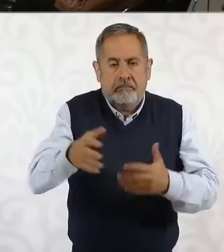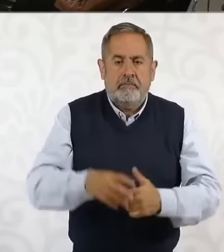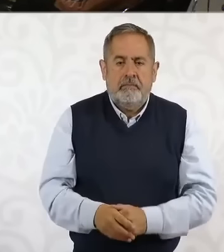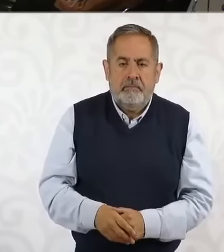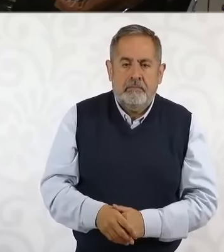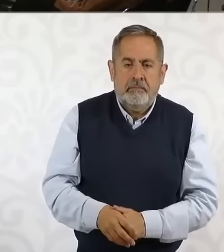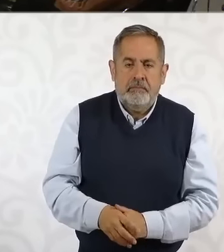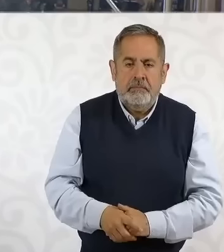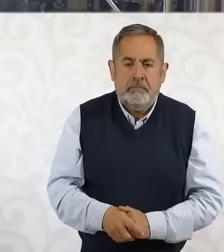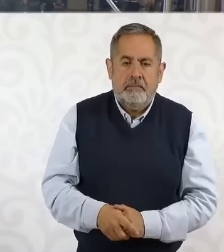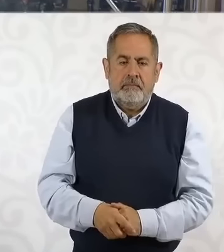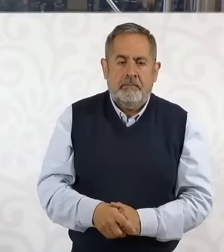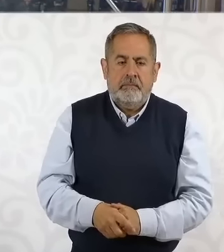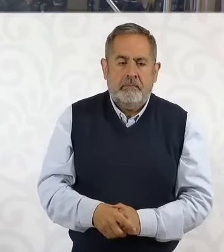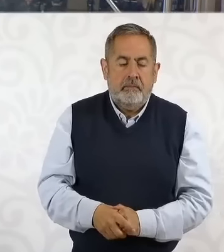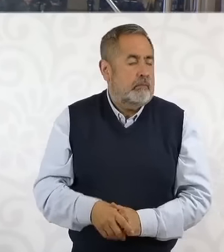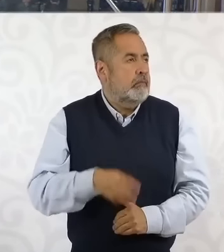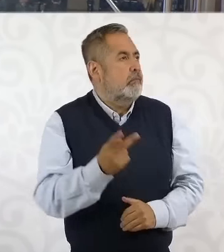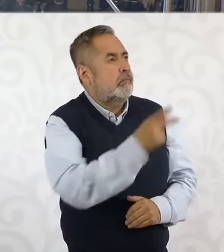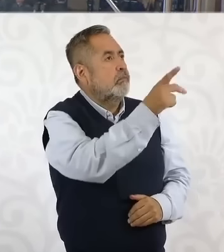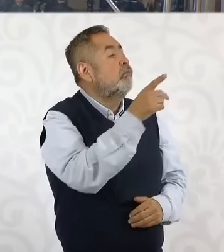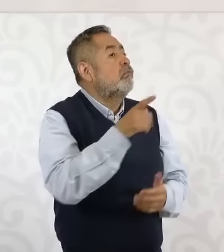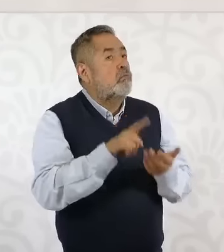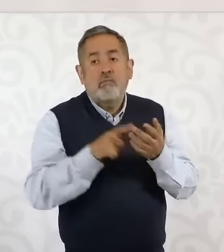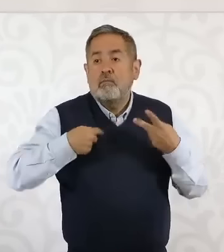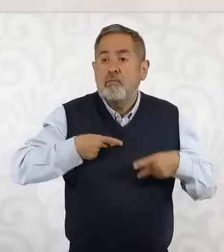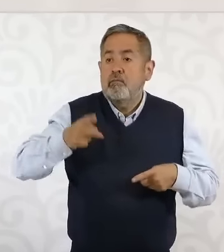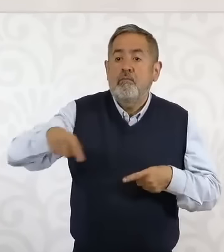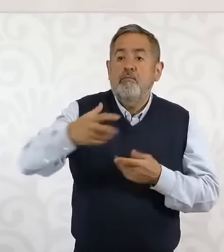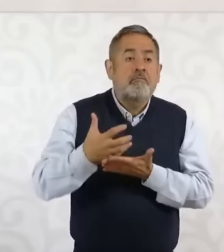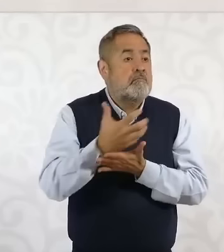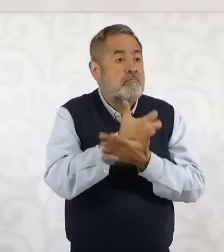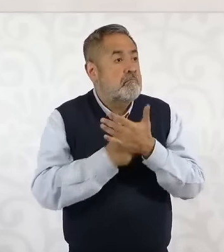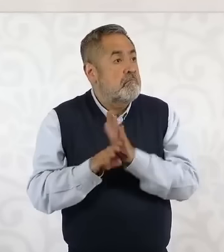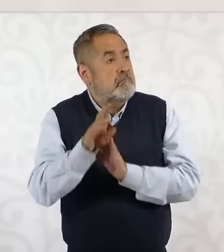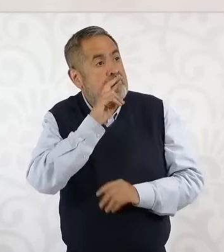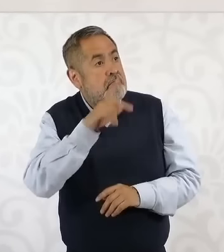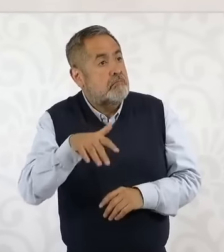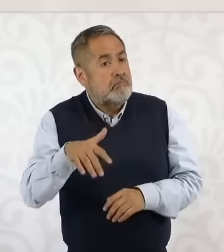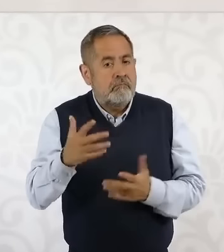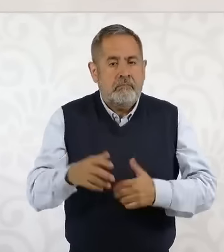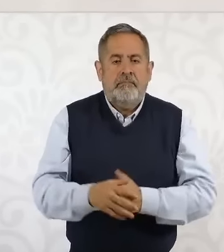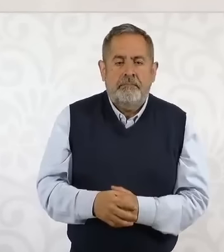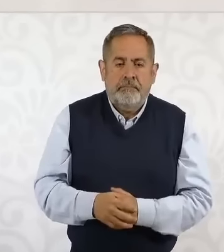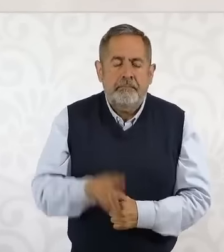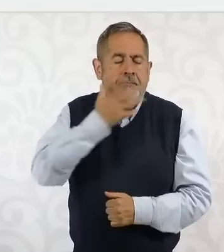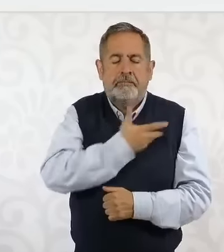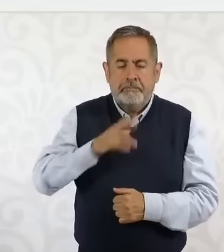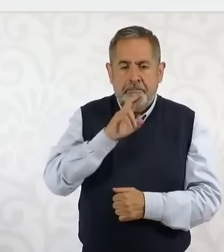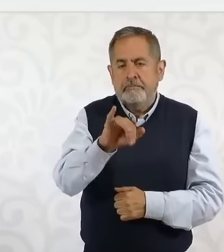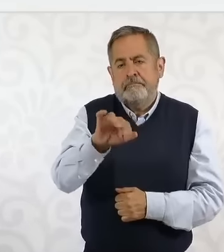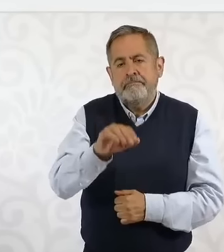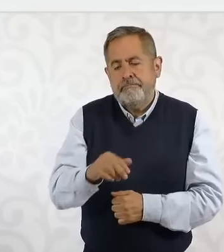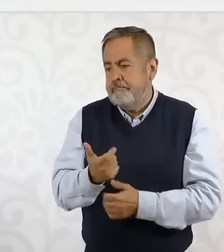lleva 15 meses. El consumo privado son dos temas, el aumento salarial y los programas de bienestar.